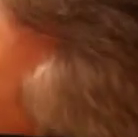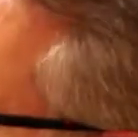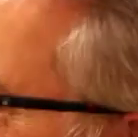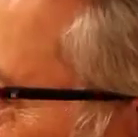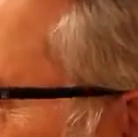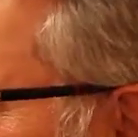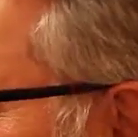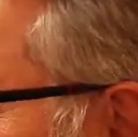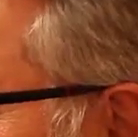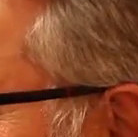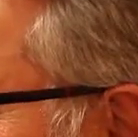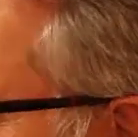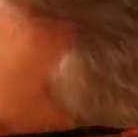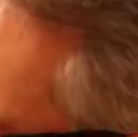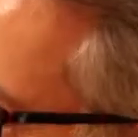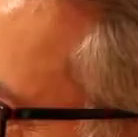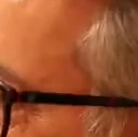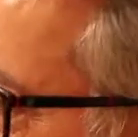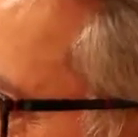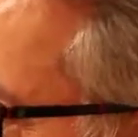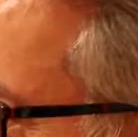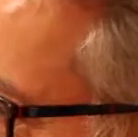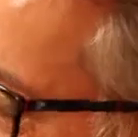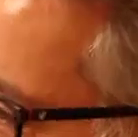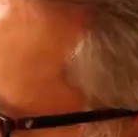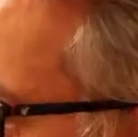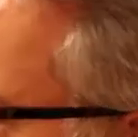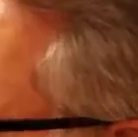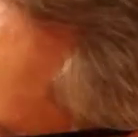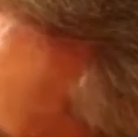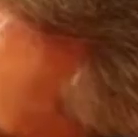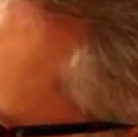y al final la gente y el resto de nosotros, y ahora a lo mejor está más claro, pero los primeros meses